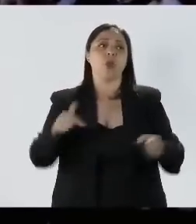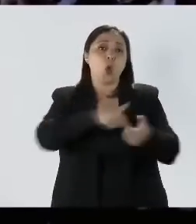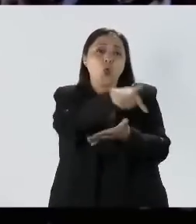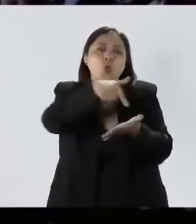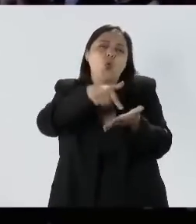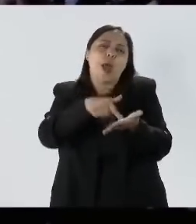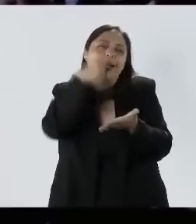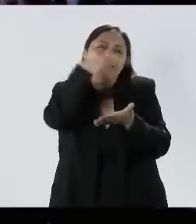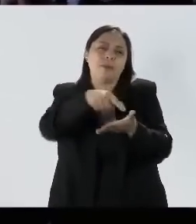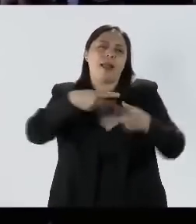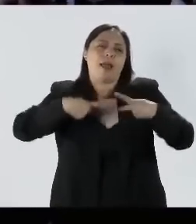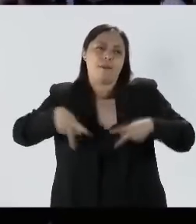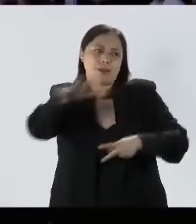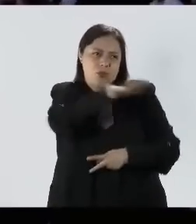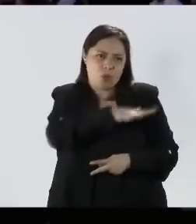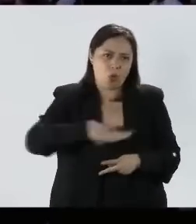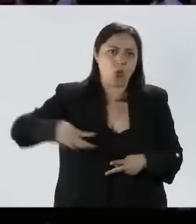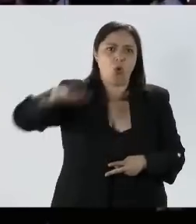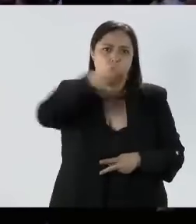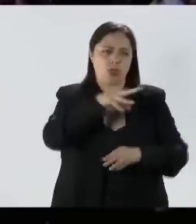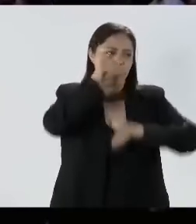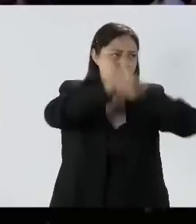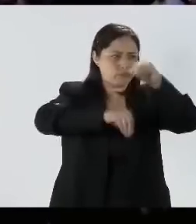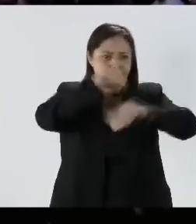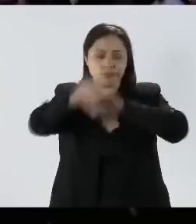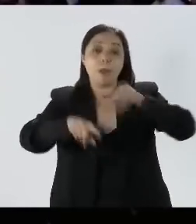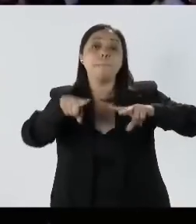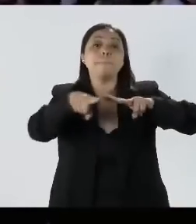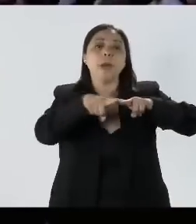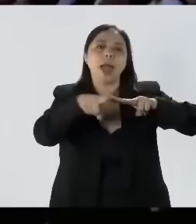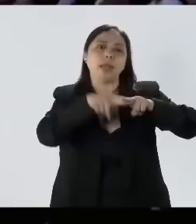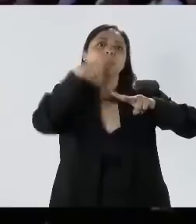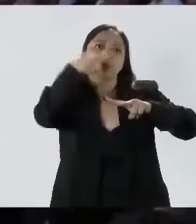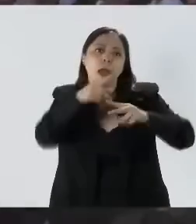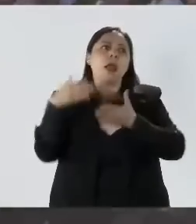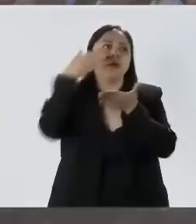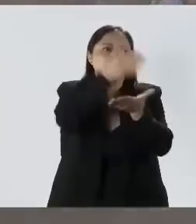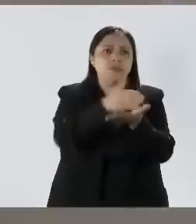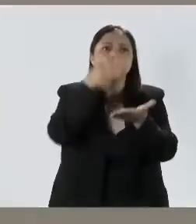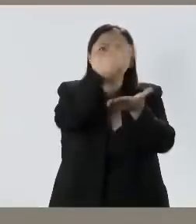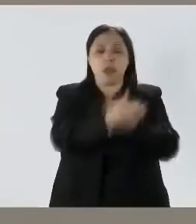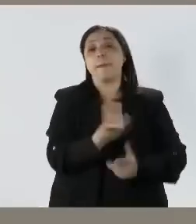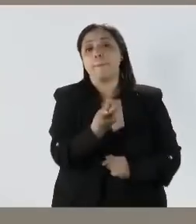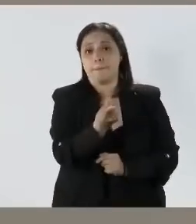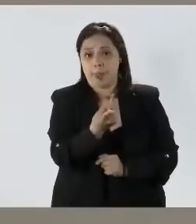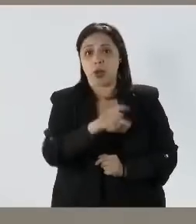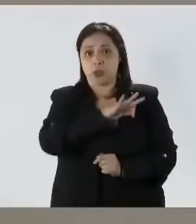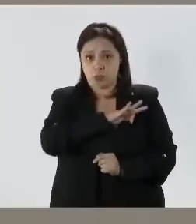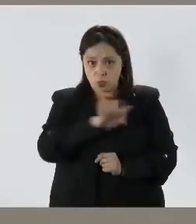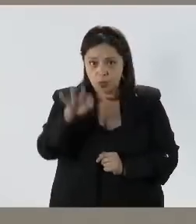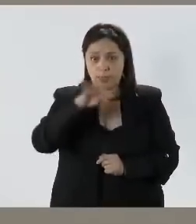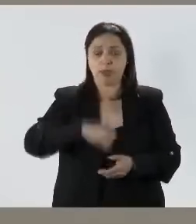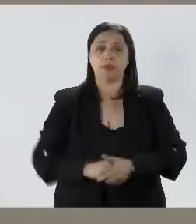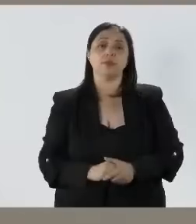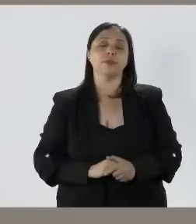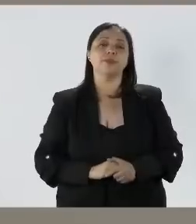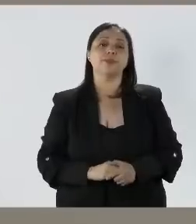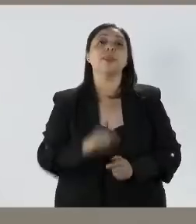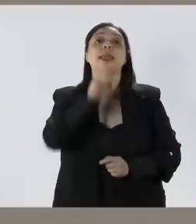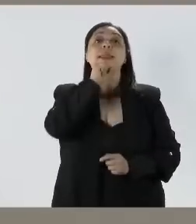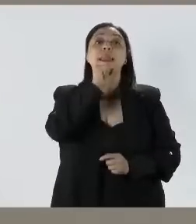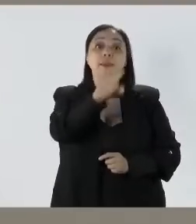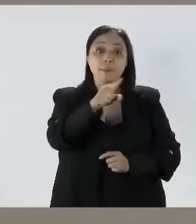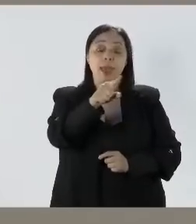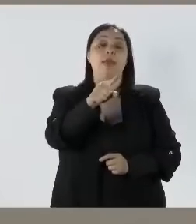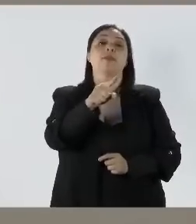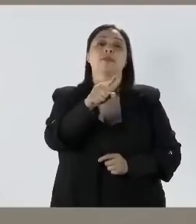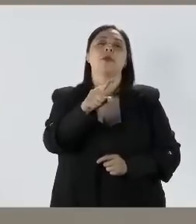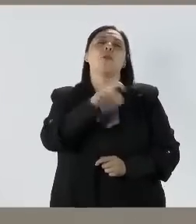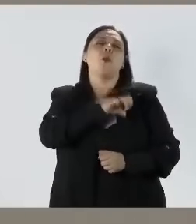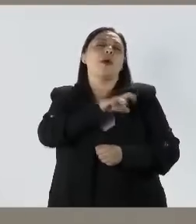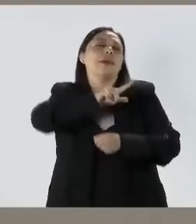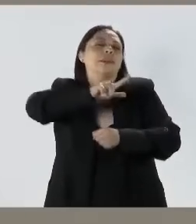para crear parques para perros y estamos implementando una estrategia especial de